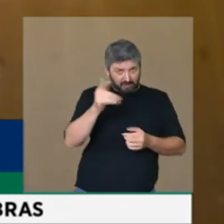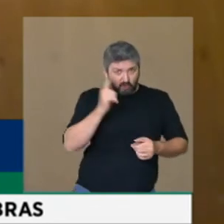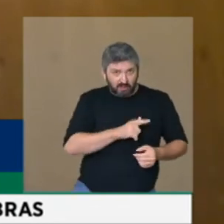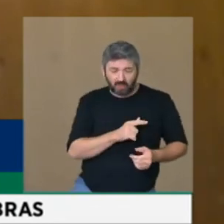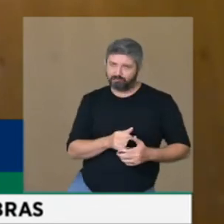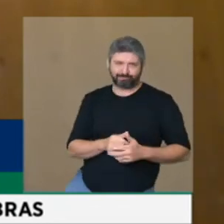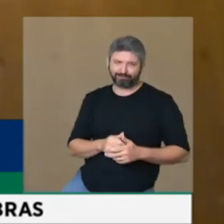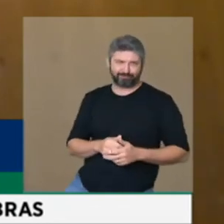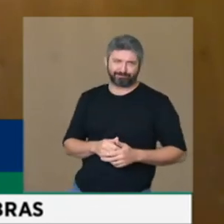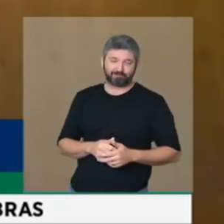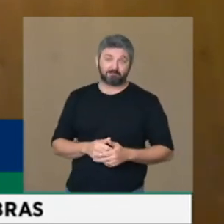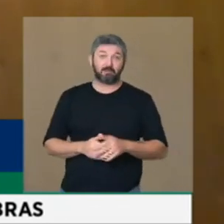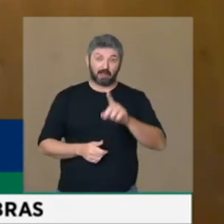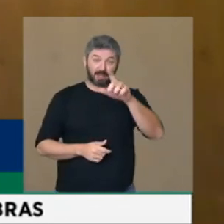SEIS MILHÕES E MEIO... BILHÕ